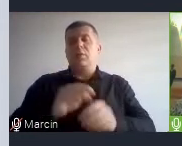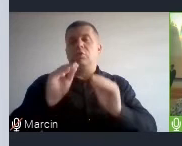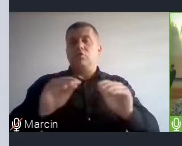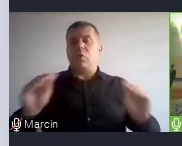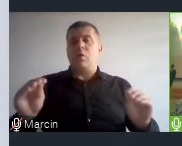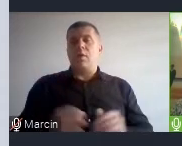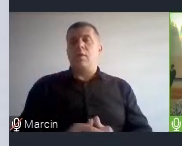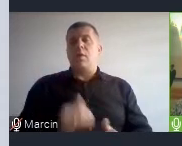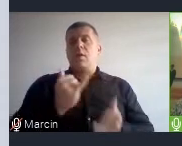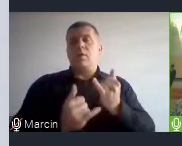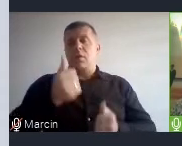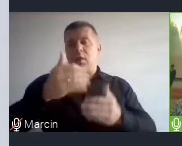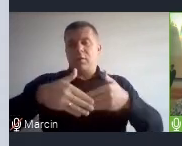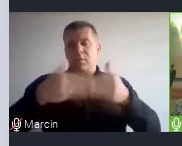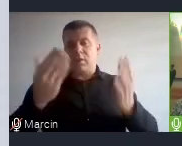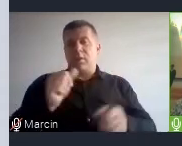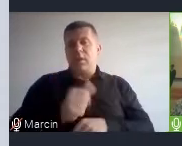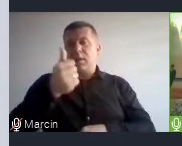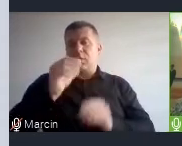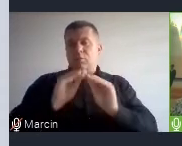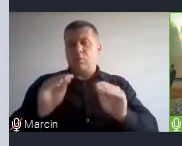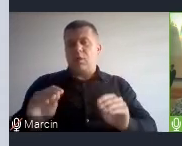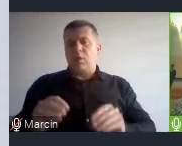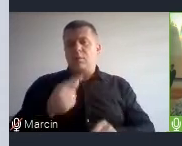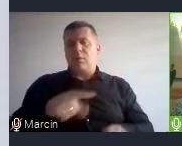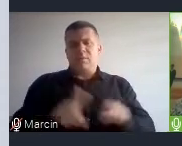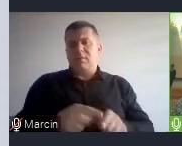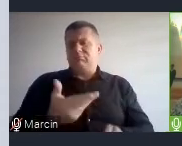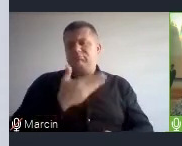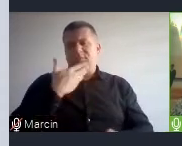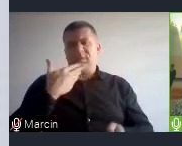jeśli w jednym dniu odbywa się jedno szkolenie, też jest niezasadne.